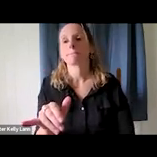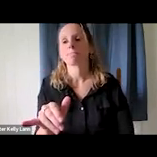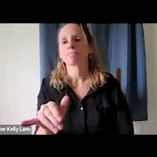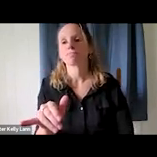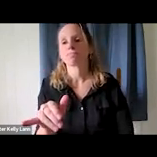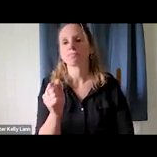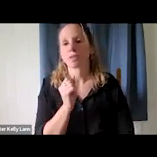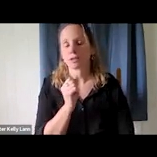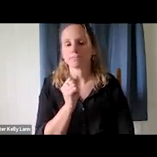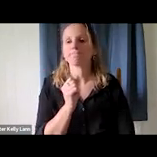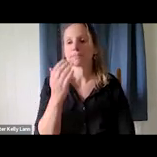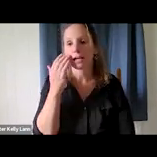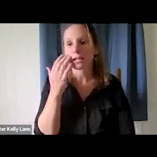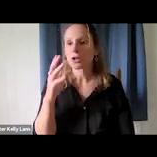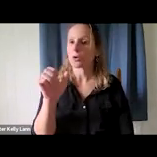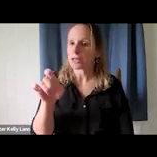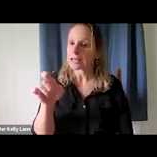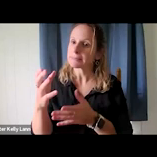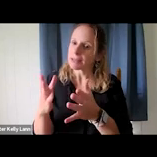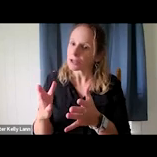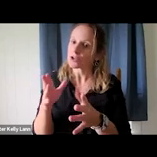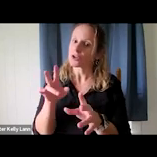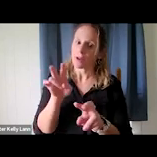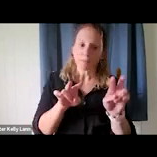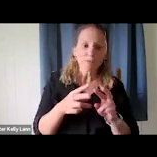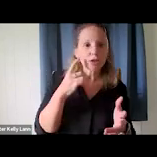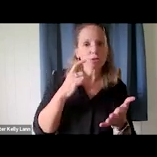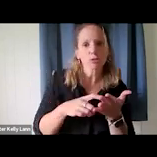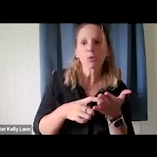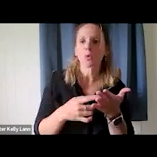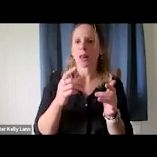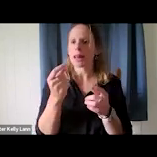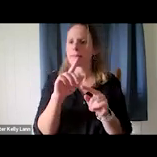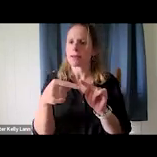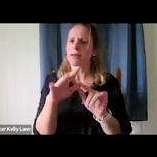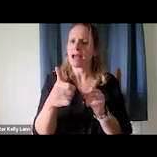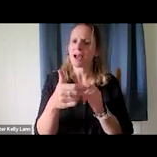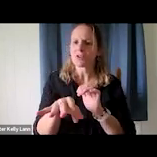de los gestores de casos y un poco sobre cómo encontró su investigación?